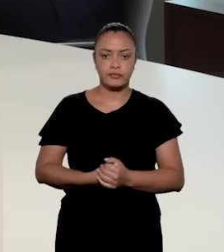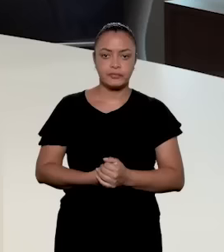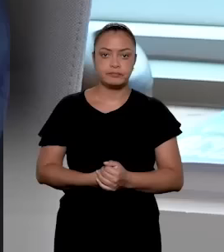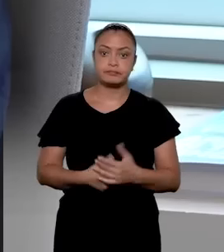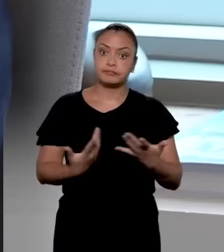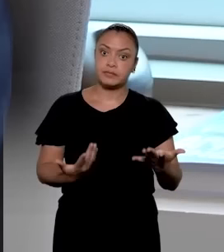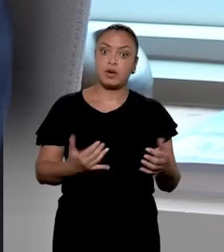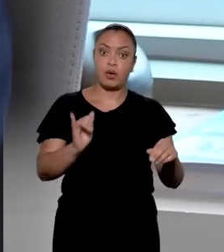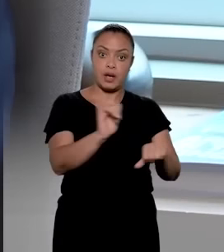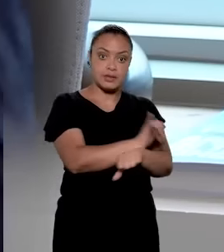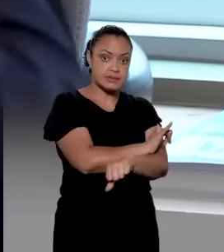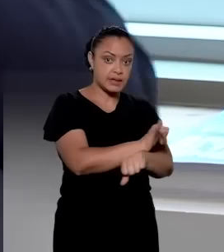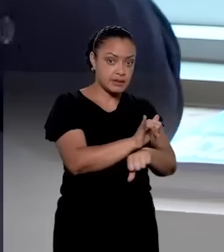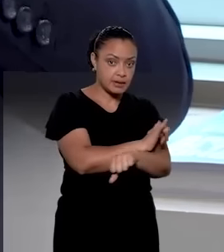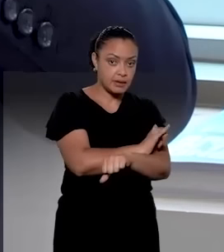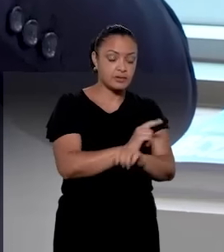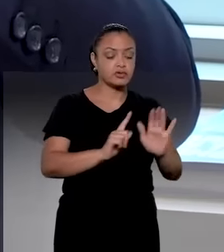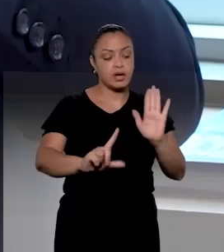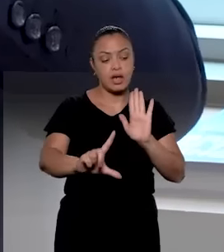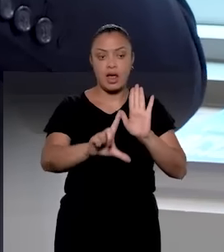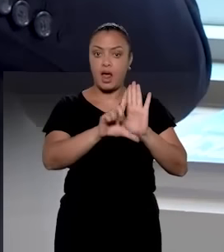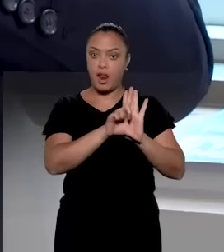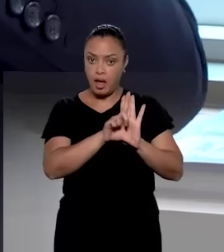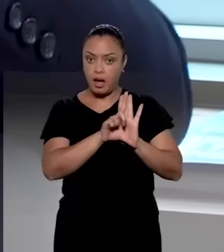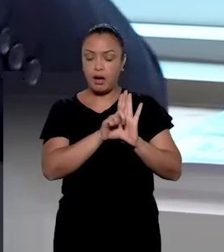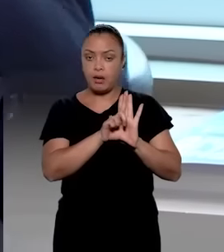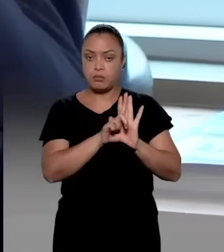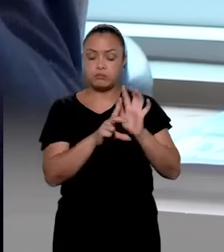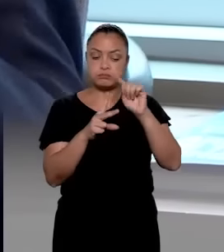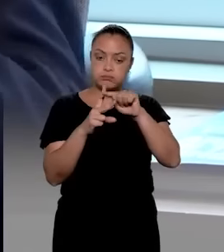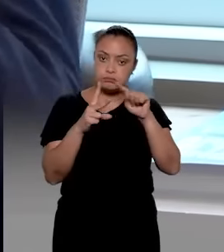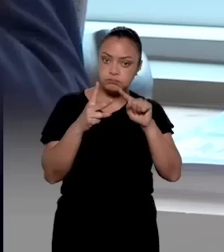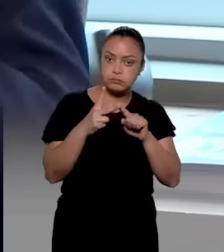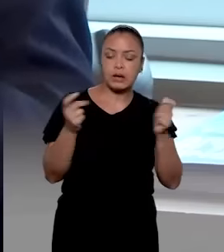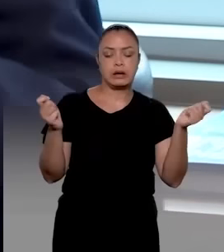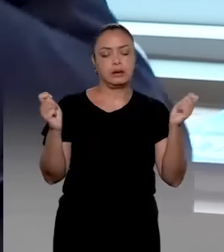Esses dois pontos, uma estratégia e a legalidade dos processos,